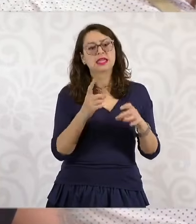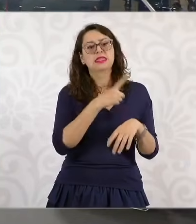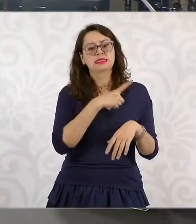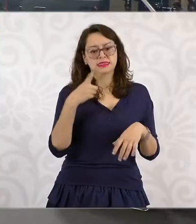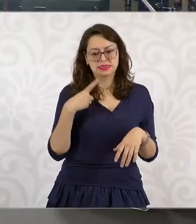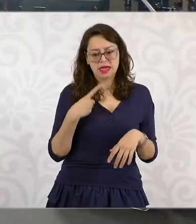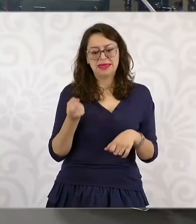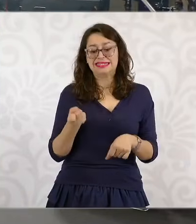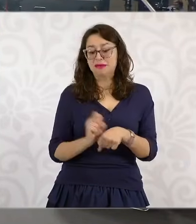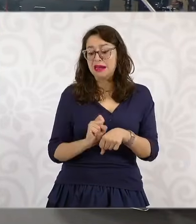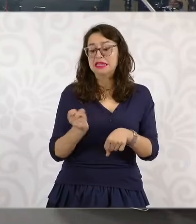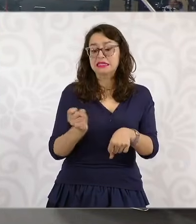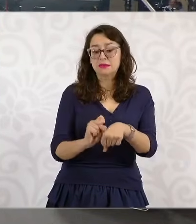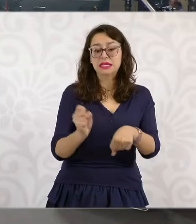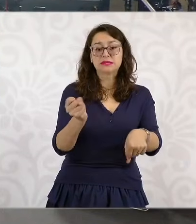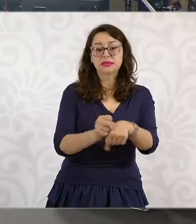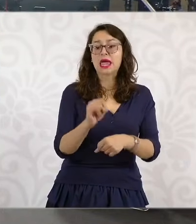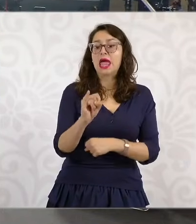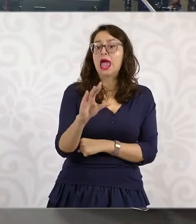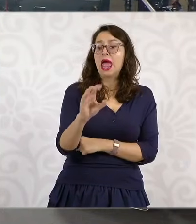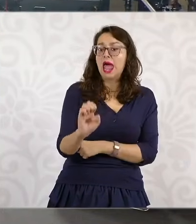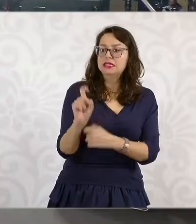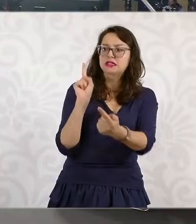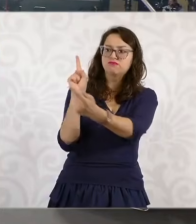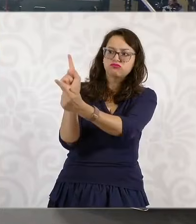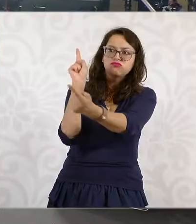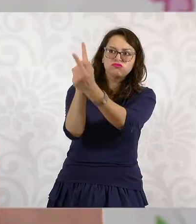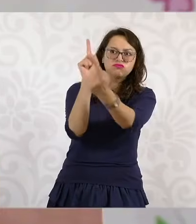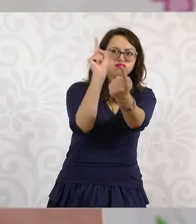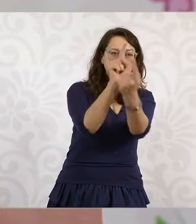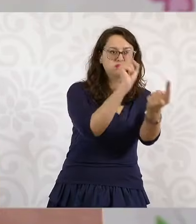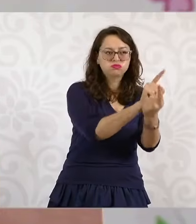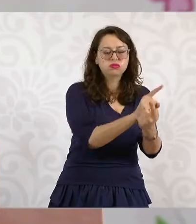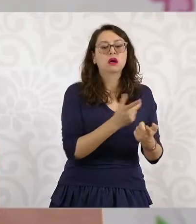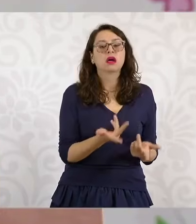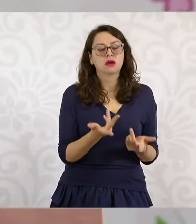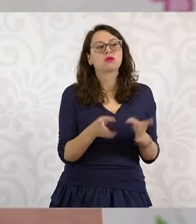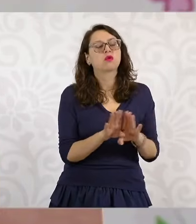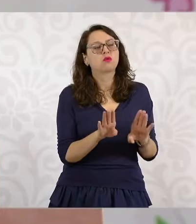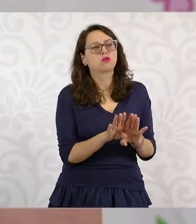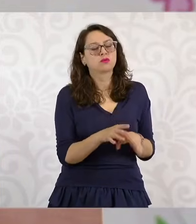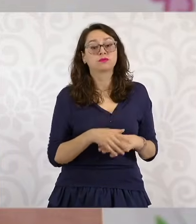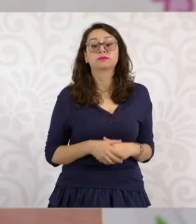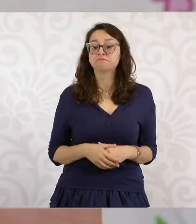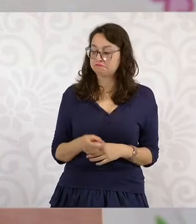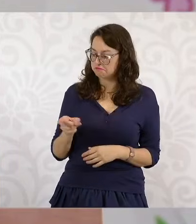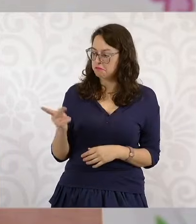preguntas, porque salió esta nota ayer en CBS que sale hoy en varios de los medios mexicanos. Esta